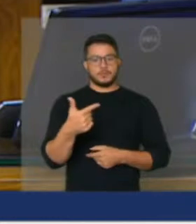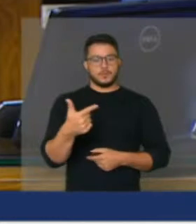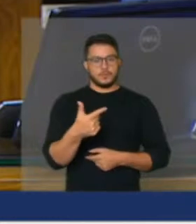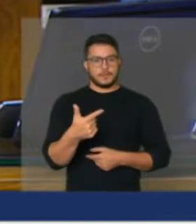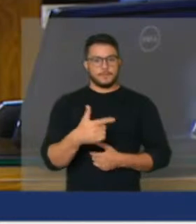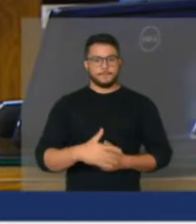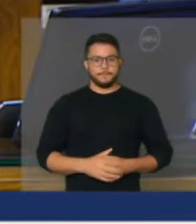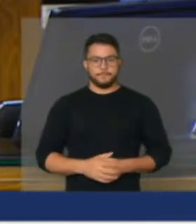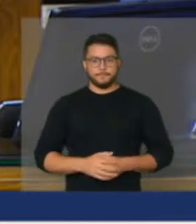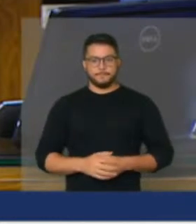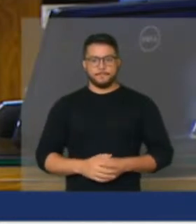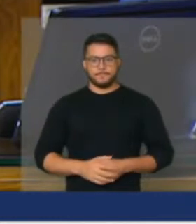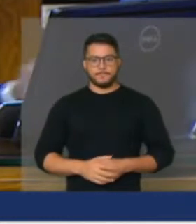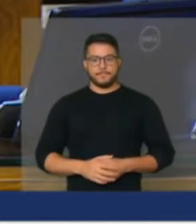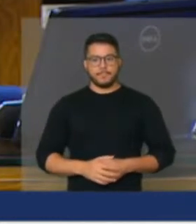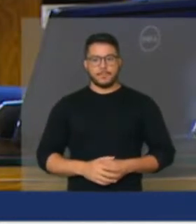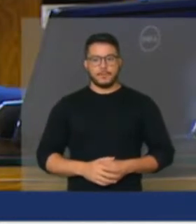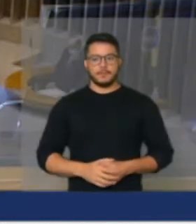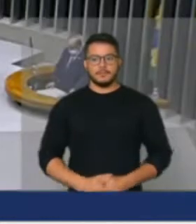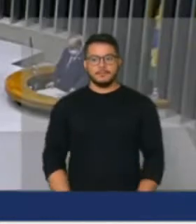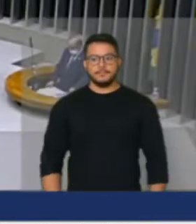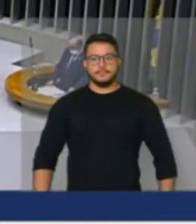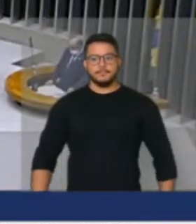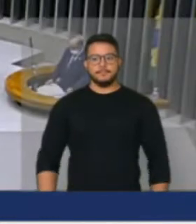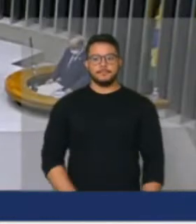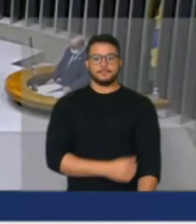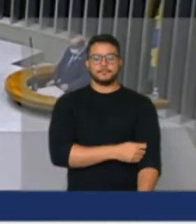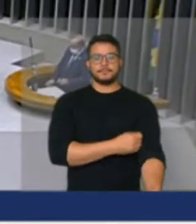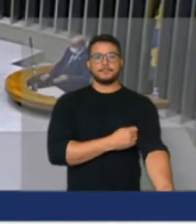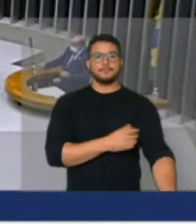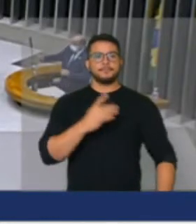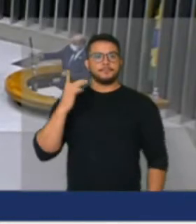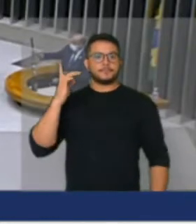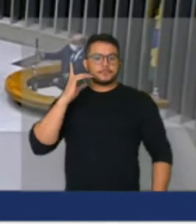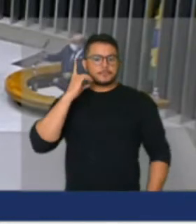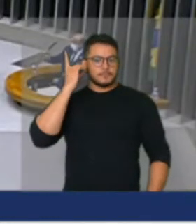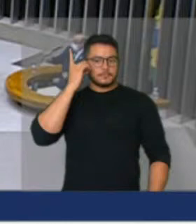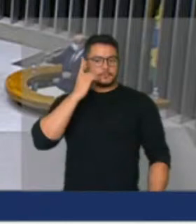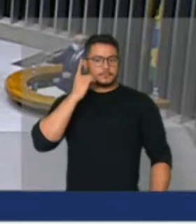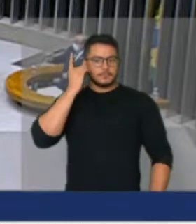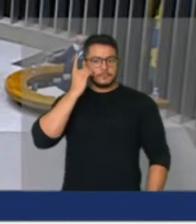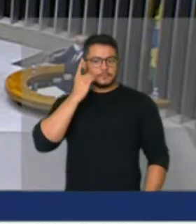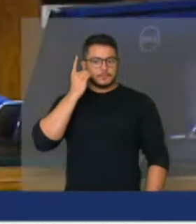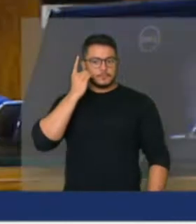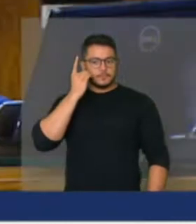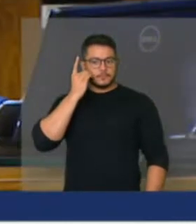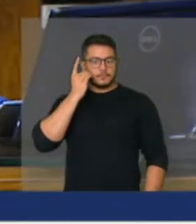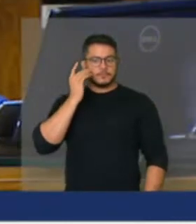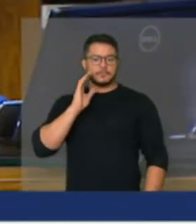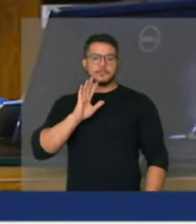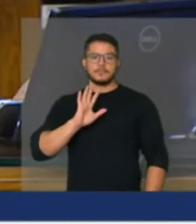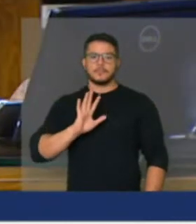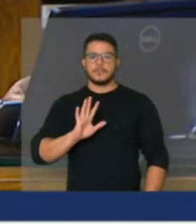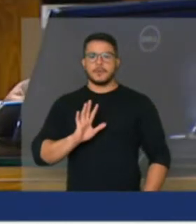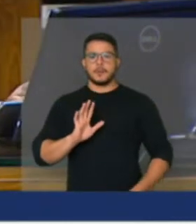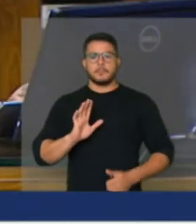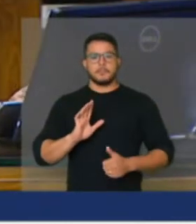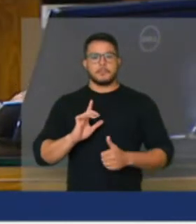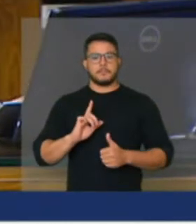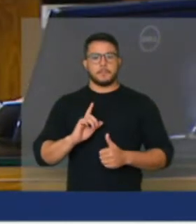DISCUSSÃO EM SEGUNDO TURNO. DEPUTADO... EU VOU PASSAR A PALAVRA, ANTES DE ENTRAR NA LISTA DE DISCUSSÃO, O